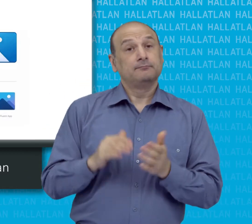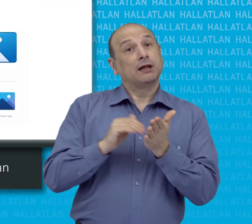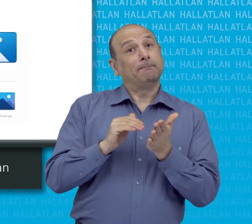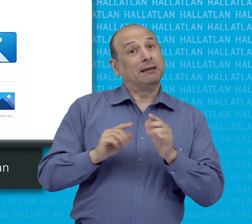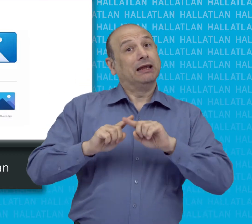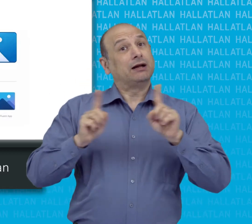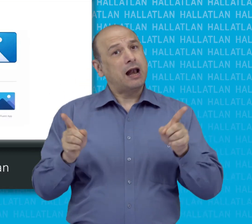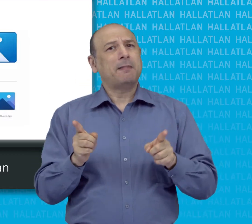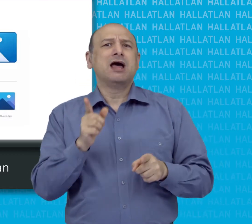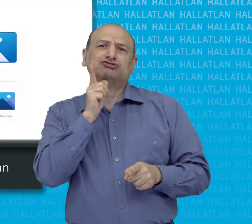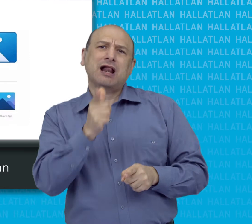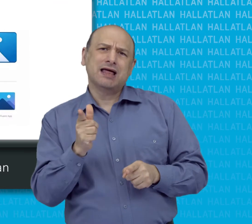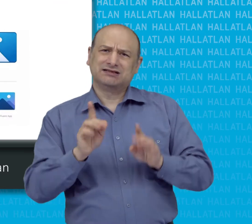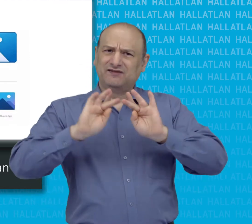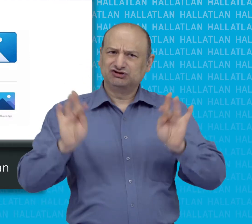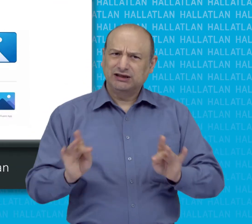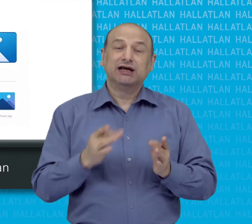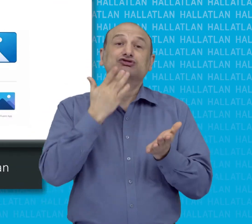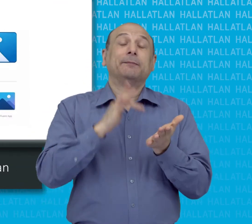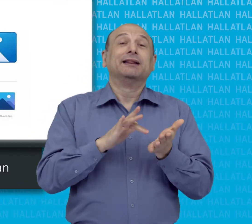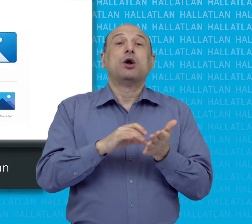A Microsoft idén még további újításokat eszközöl a Windows 10 arculatát illetően,